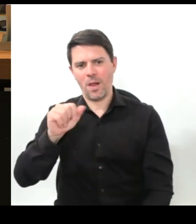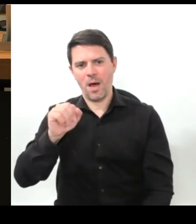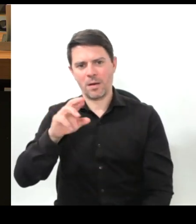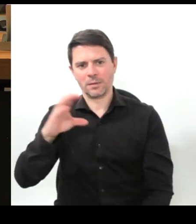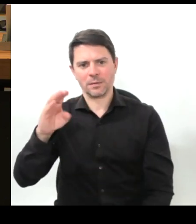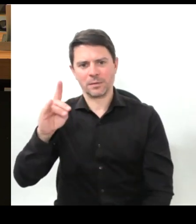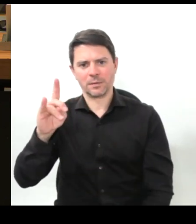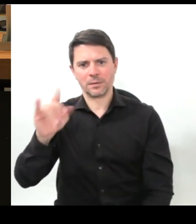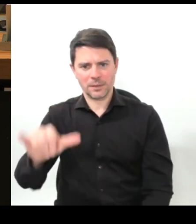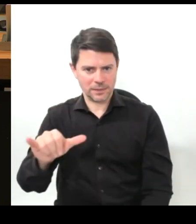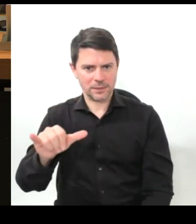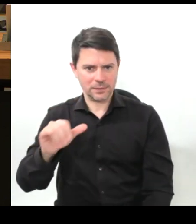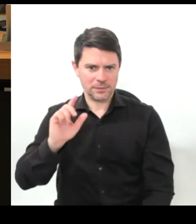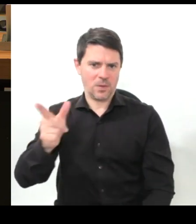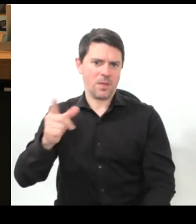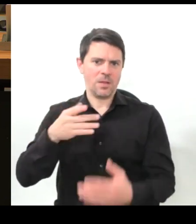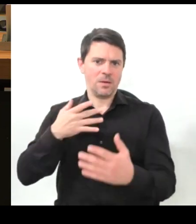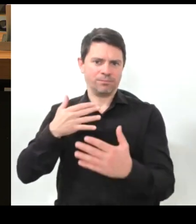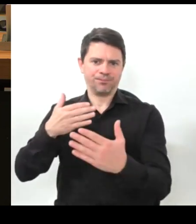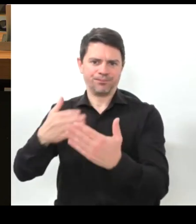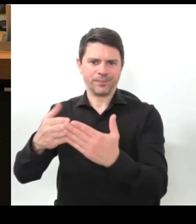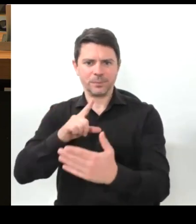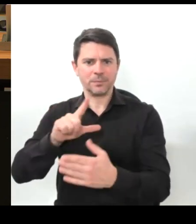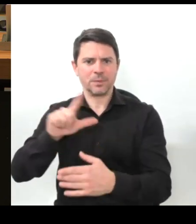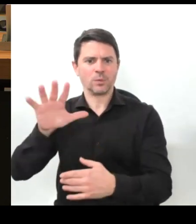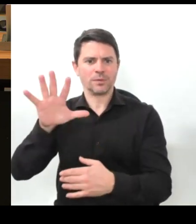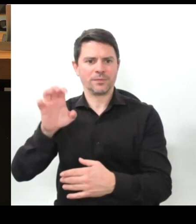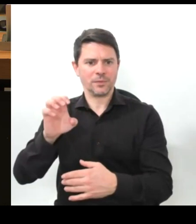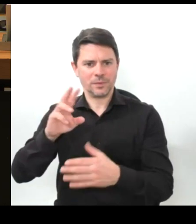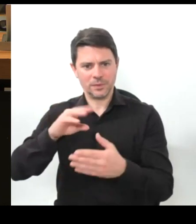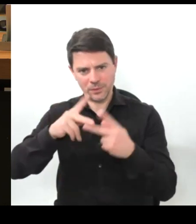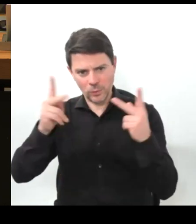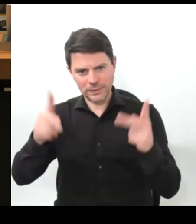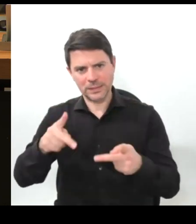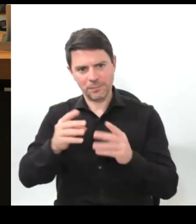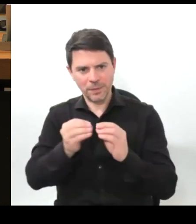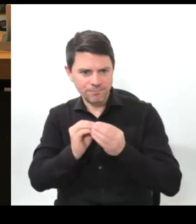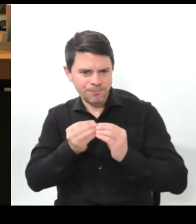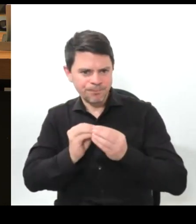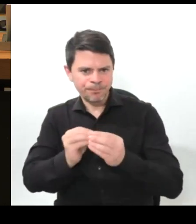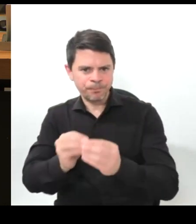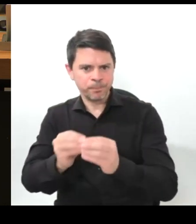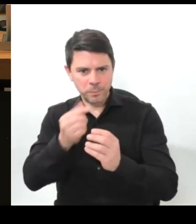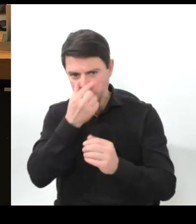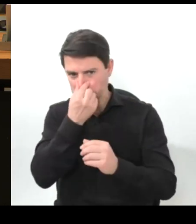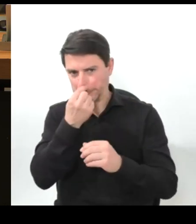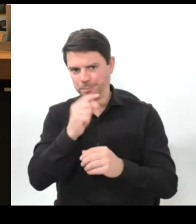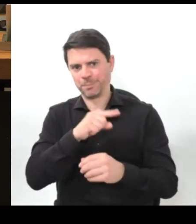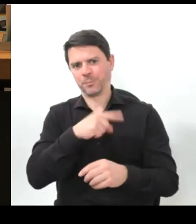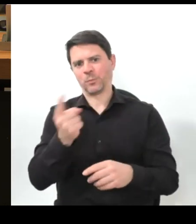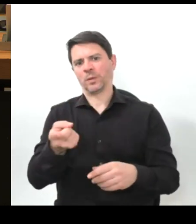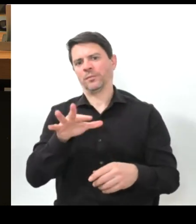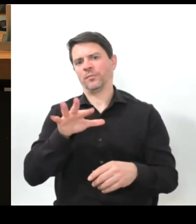kommen, finde ich dann schon wirklich merkwürdig und es passt nicht zu dem, was sie nach außen gerne vorgeben zu sein,